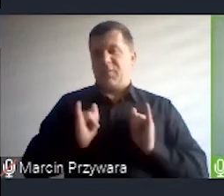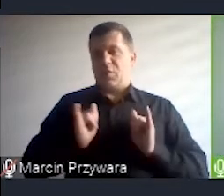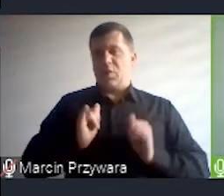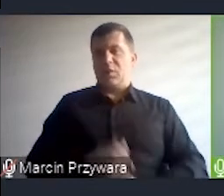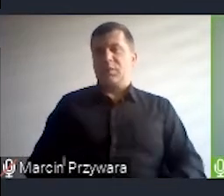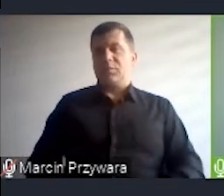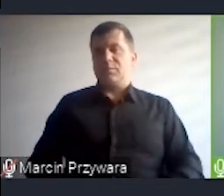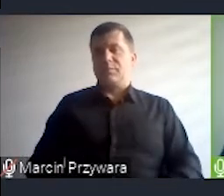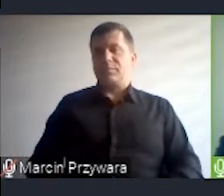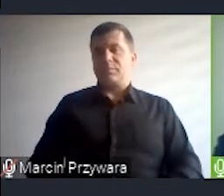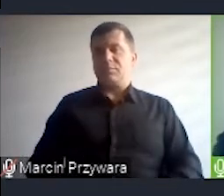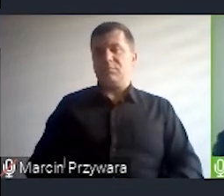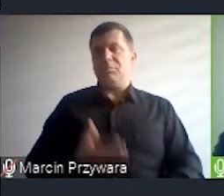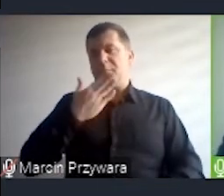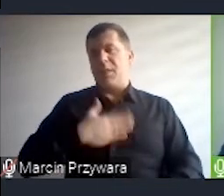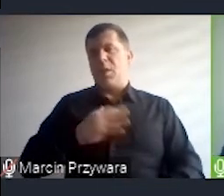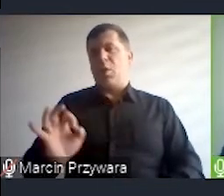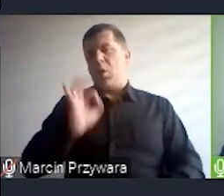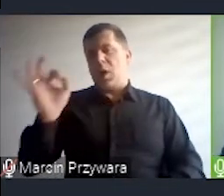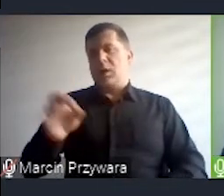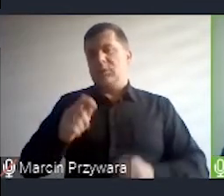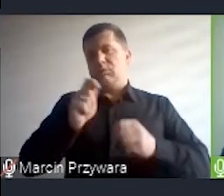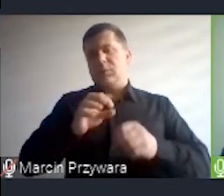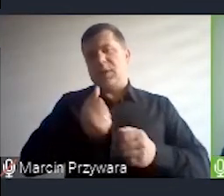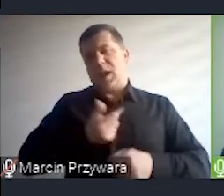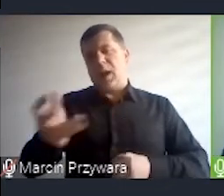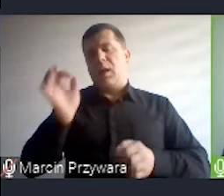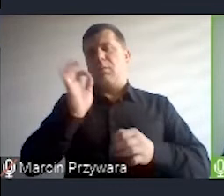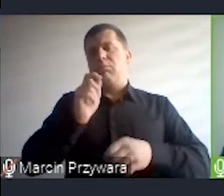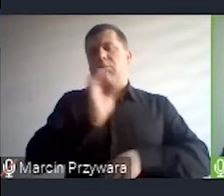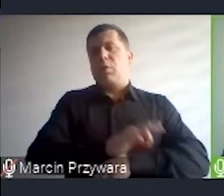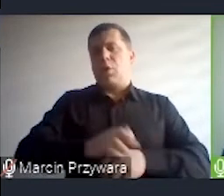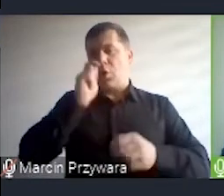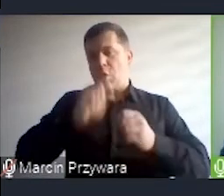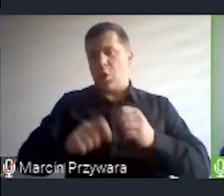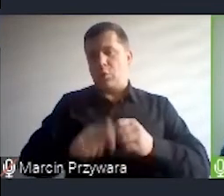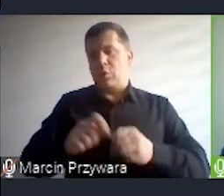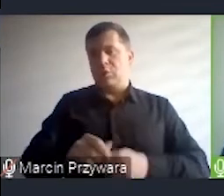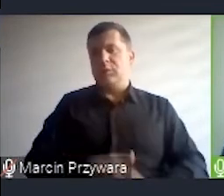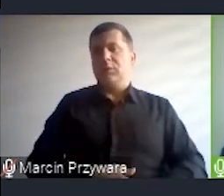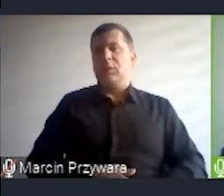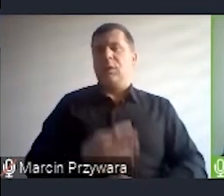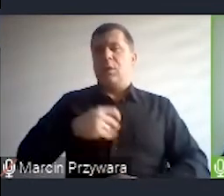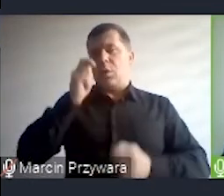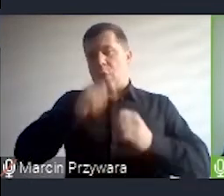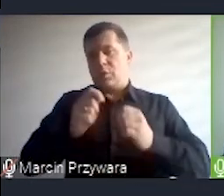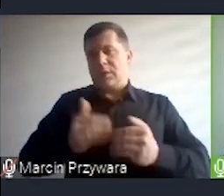Bo ja miałem okazję sporo projektów kontrolować nie będąc pracownikiem instytucji a zewnętrznym kontrolerem